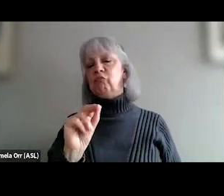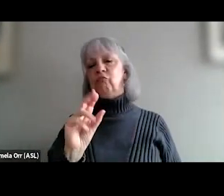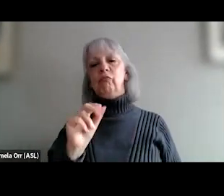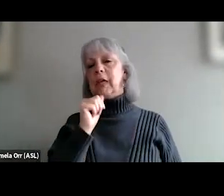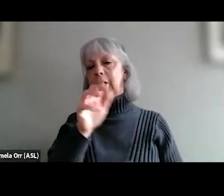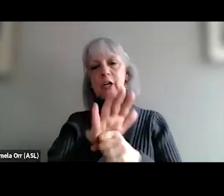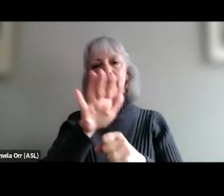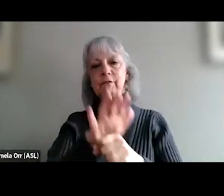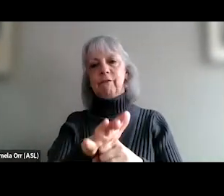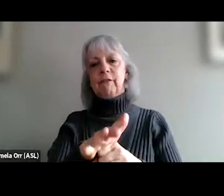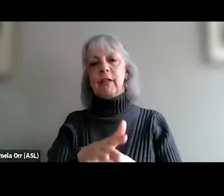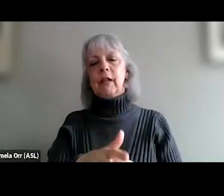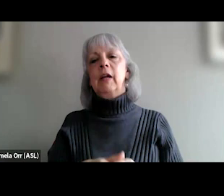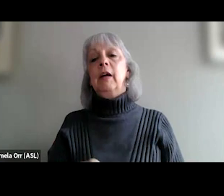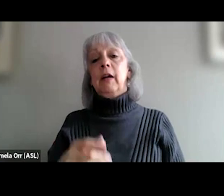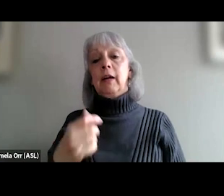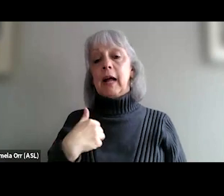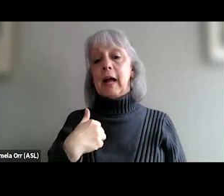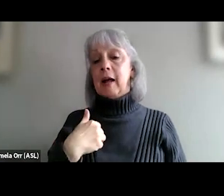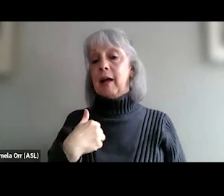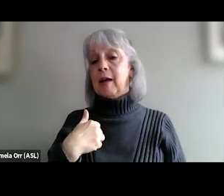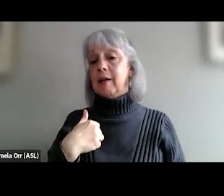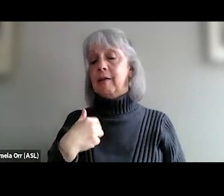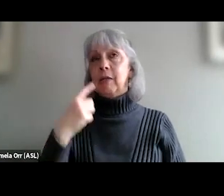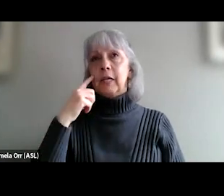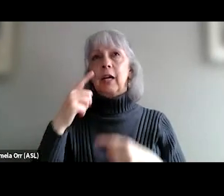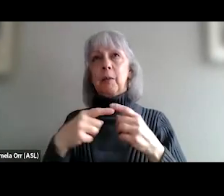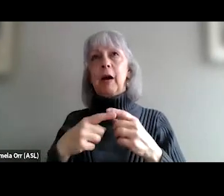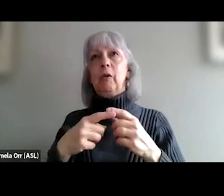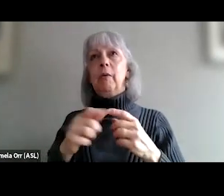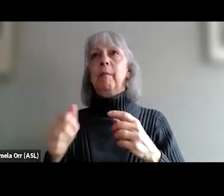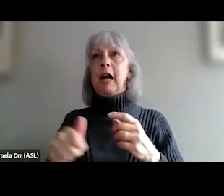Y terminaré con un análisis de la idea principal.